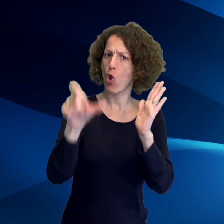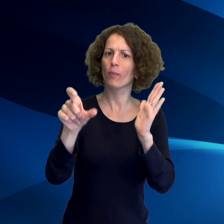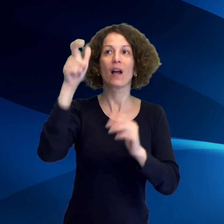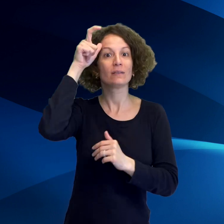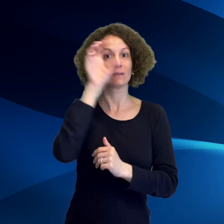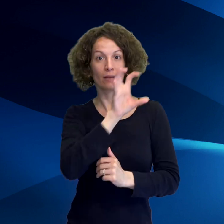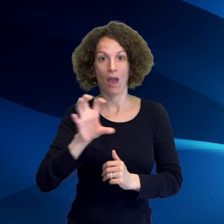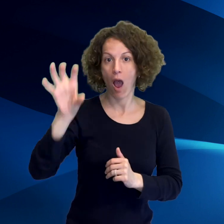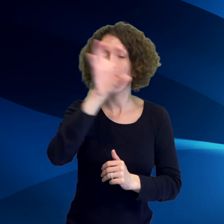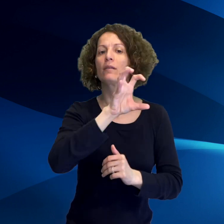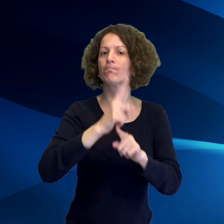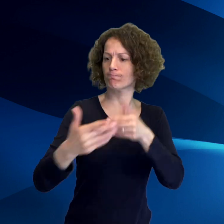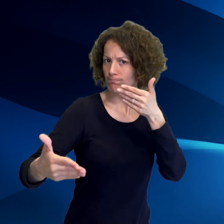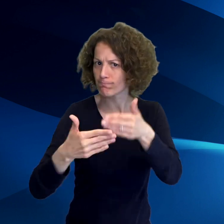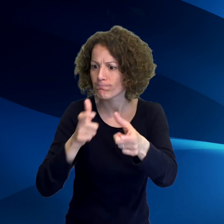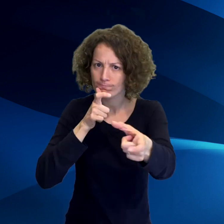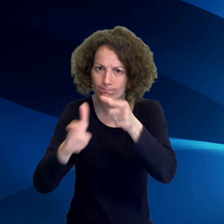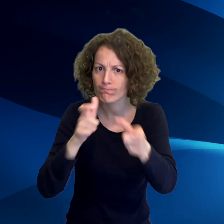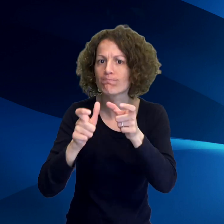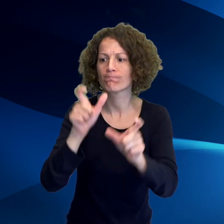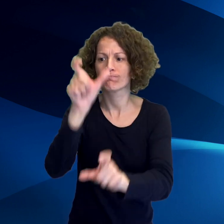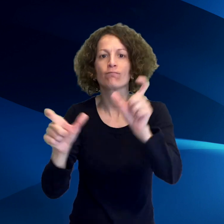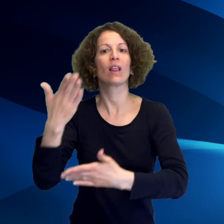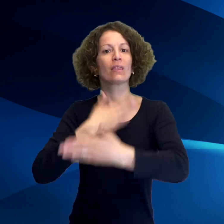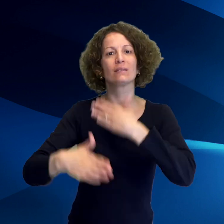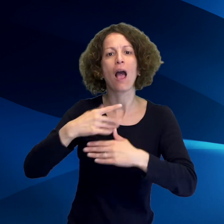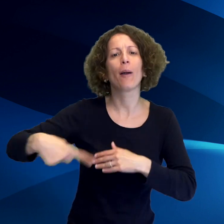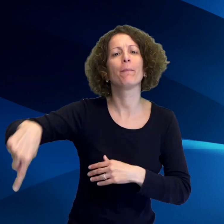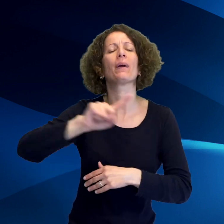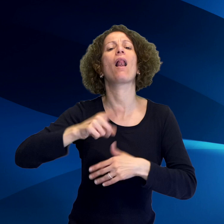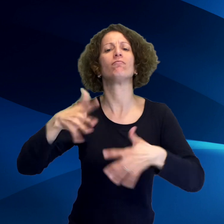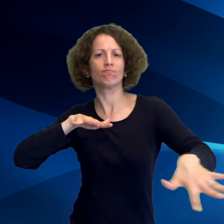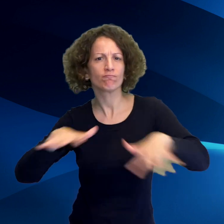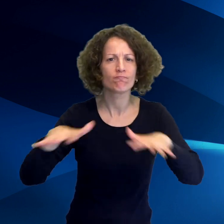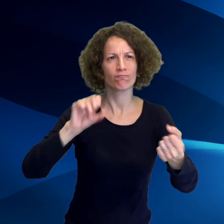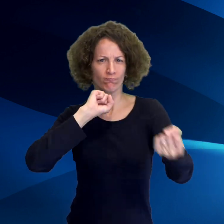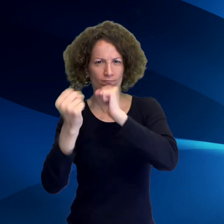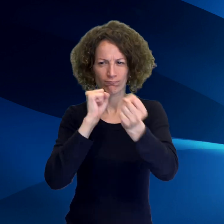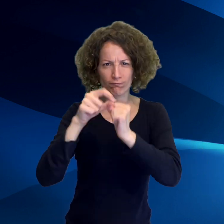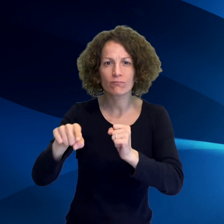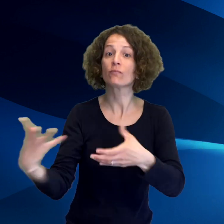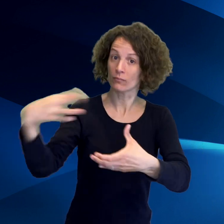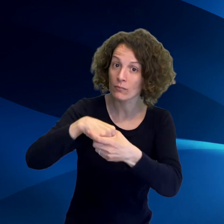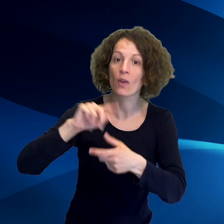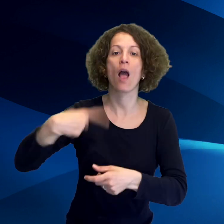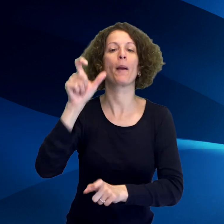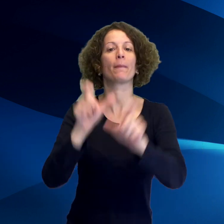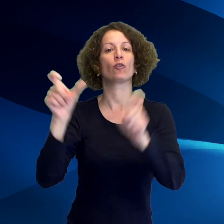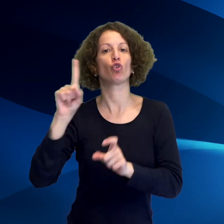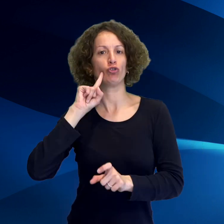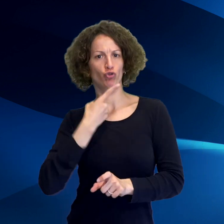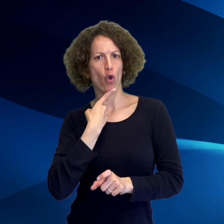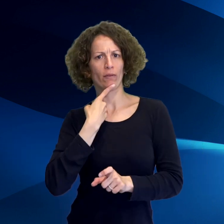il quale obbliga gli Stati Membri al confronto ravvicinato con le persone con disabilità attivamente partecipi nella propria comunità,